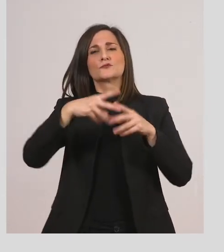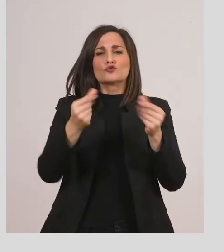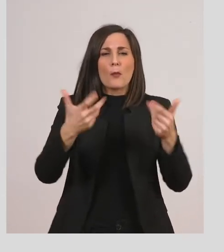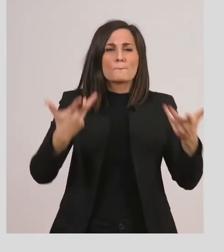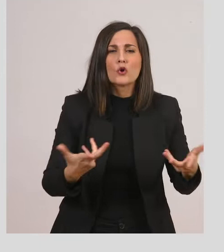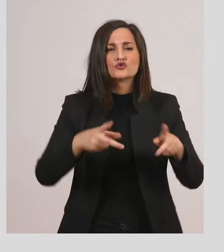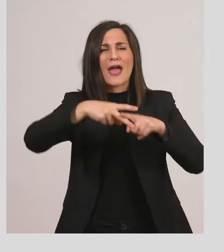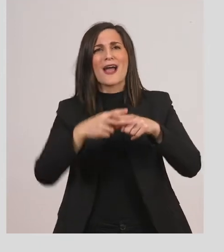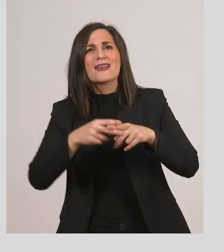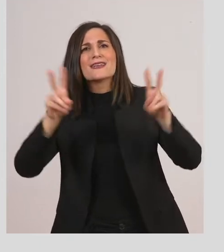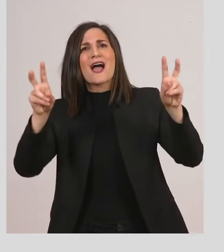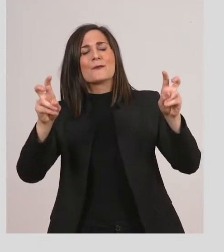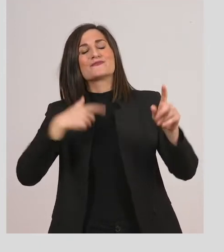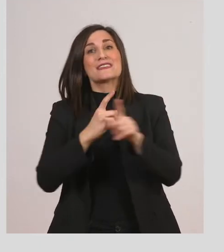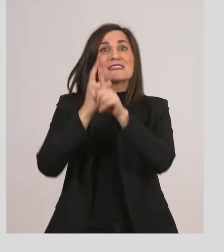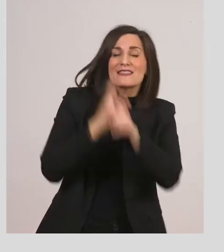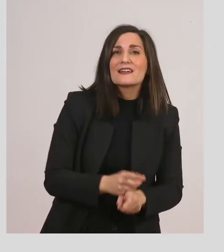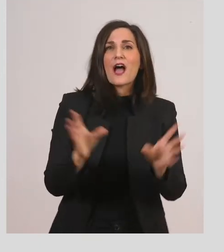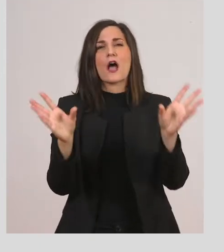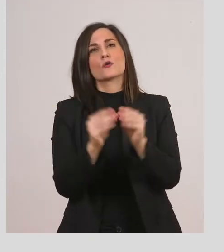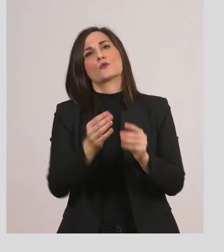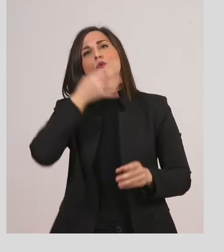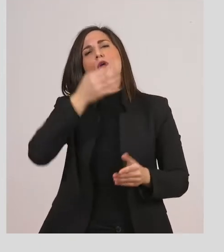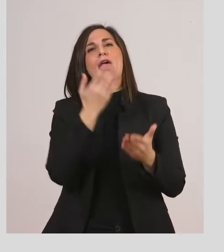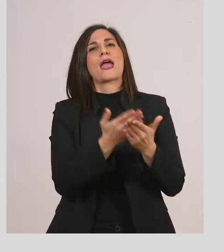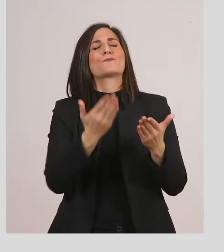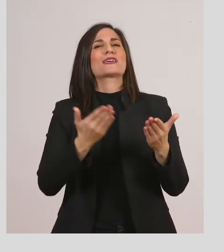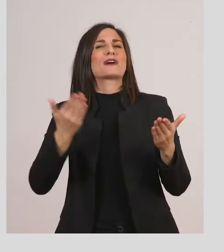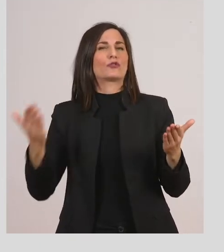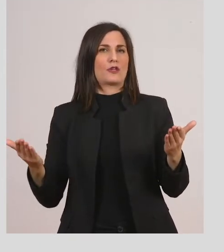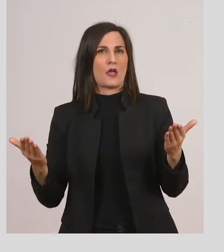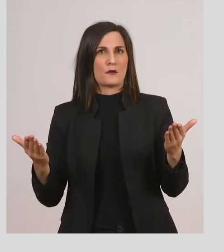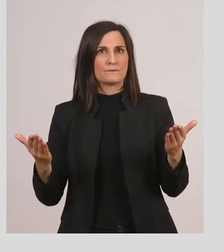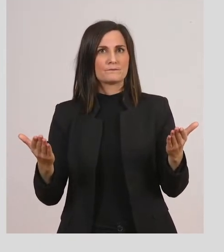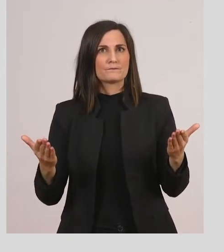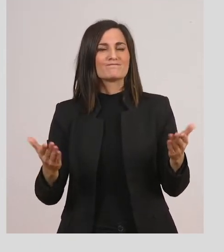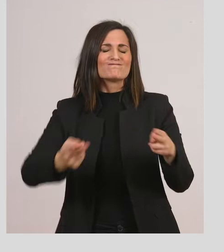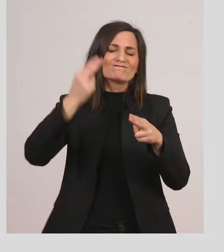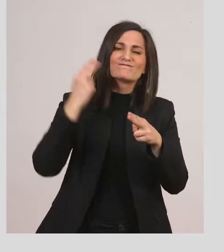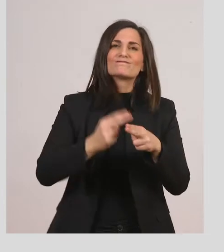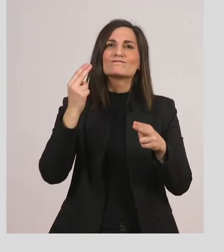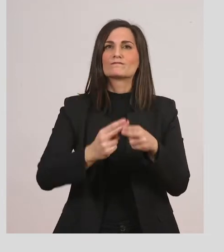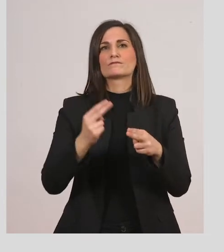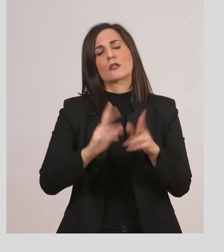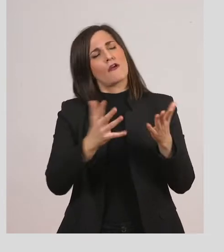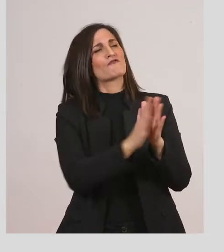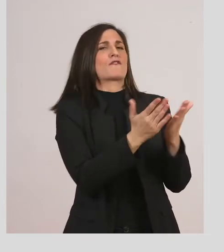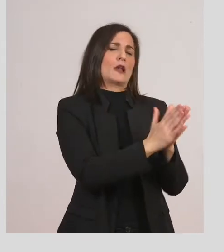Ειδικά στο κομμάτι της επιχειρηματολογίας, τα υλικά, εκτός από το σχολικό βιβλίο και πολλά άλλα,